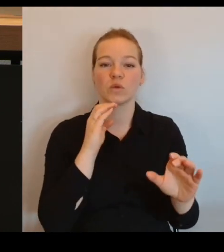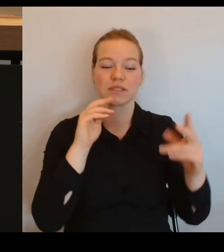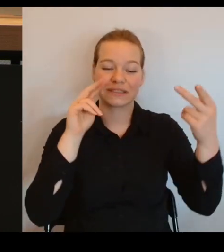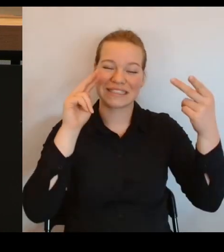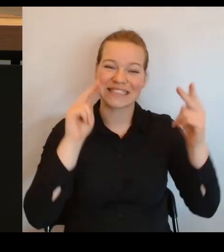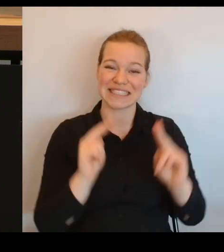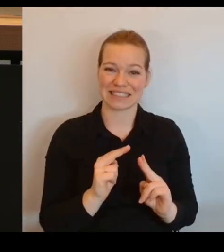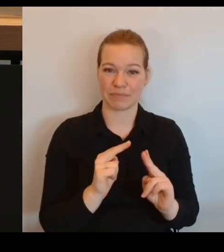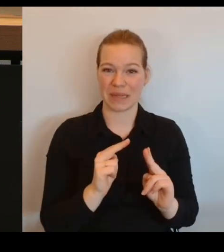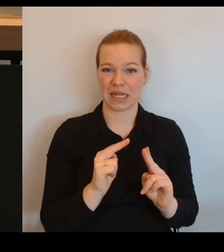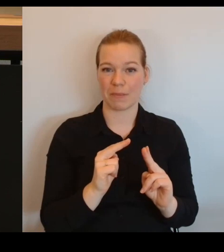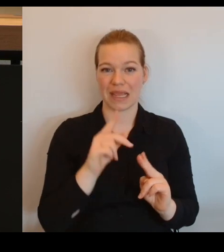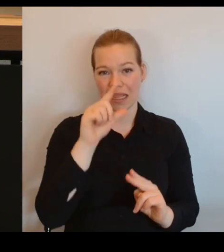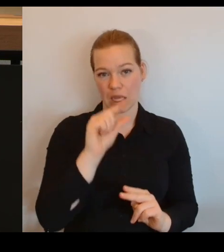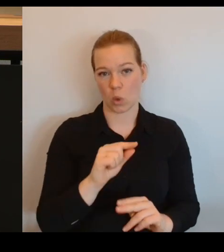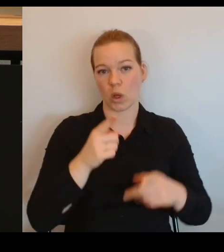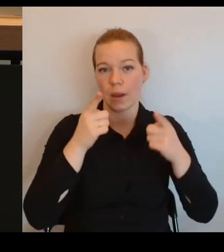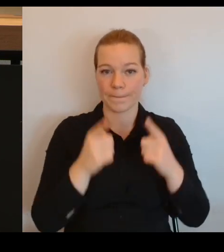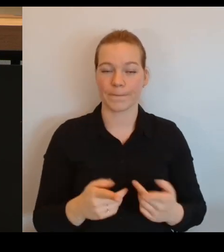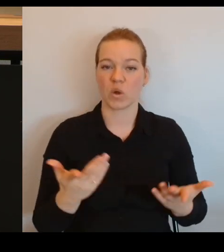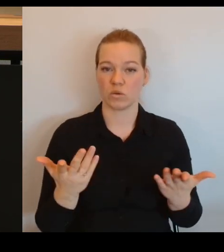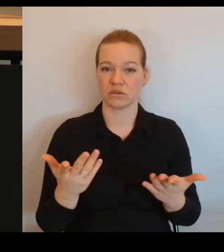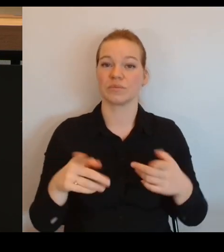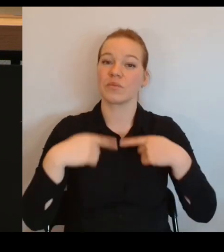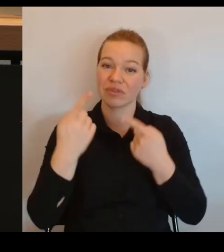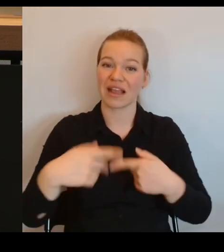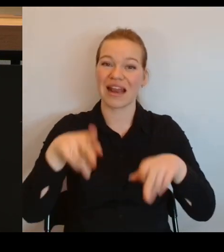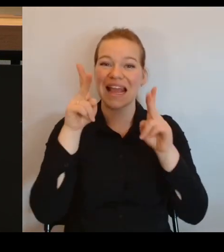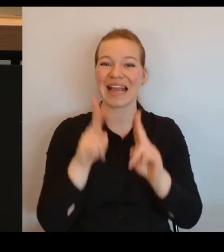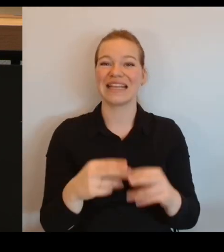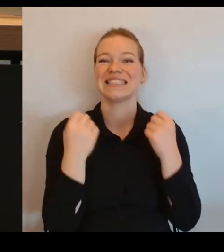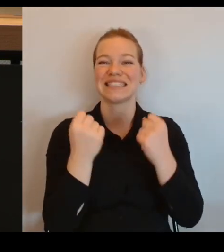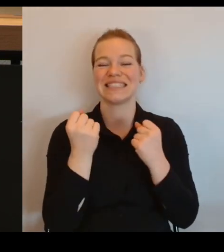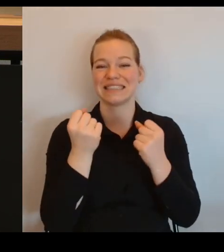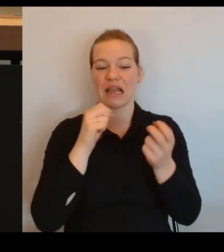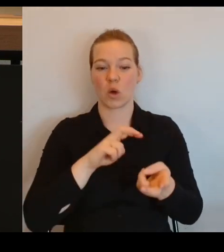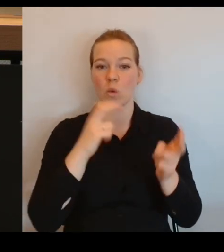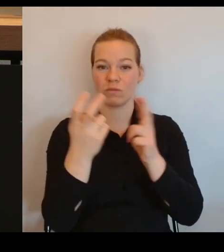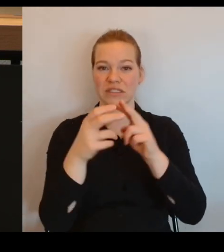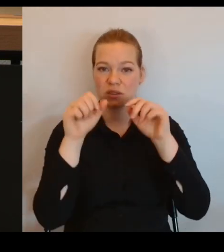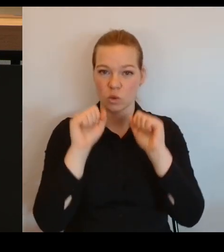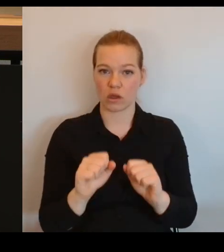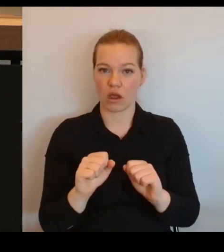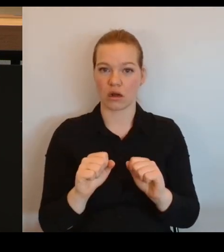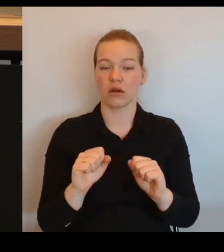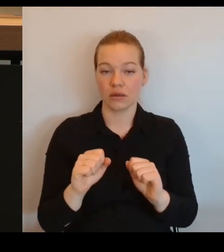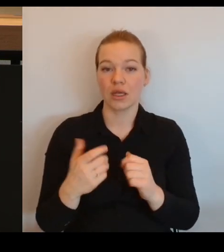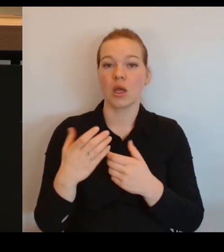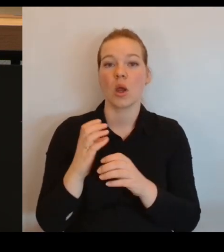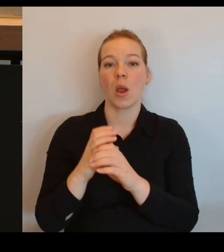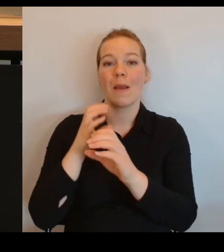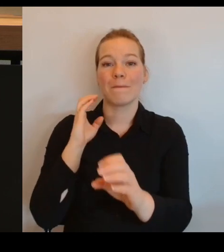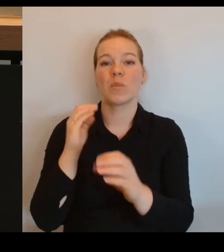Sonderfahrstreifen gesichert und nötige Neuanordnungen ermöglicht werden. Und damit, lieber Christian